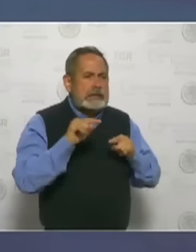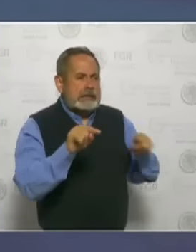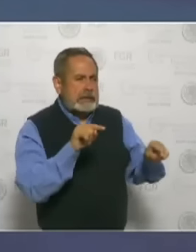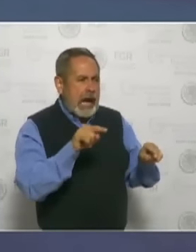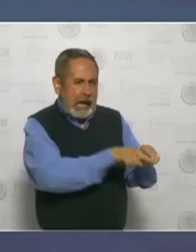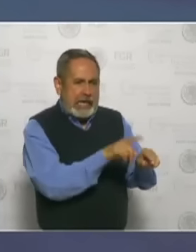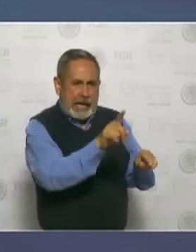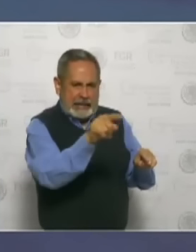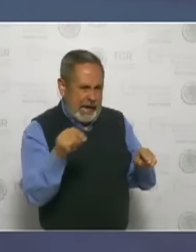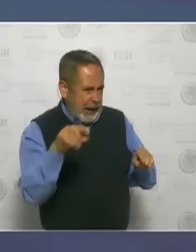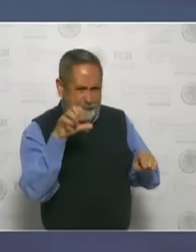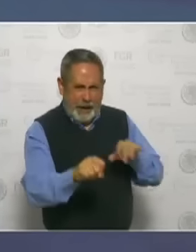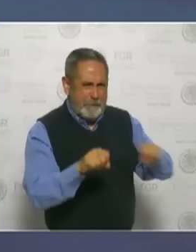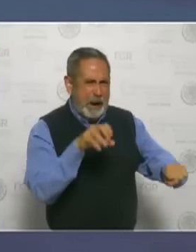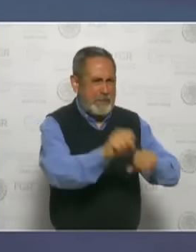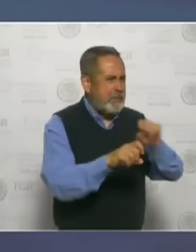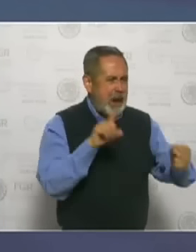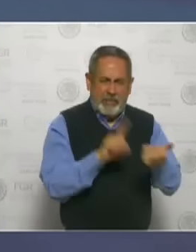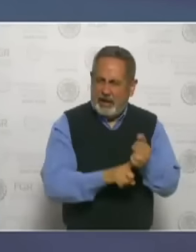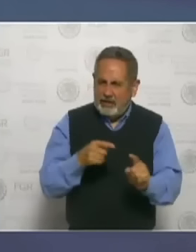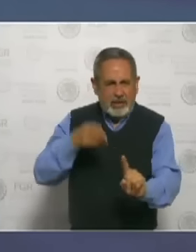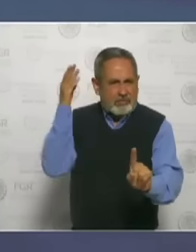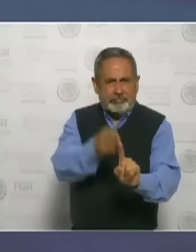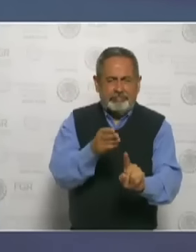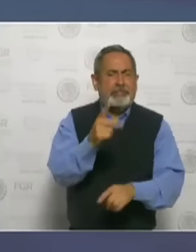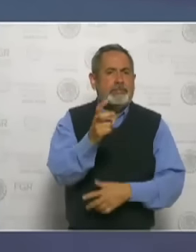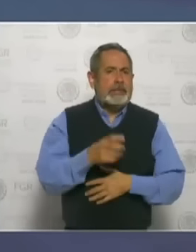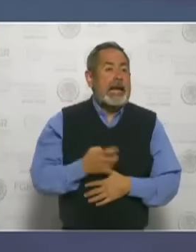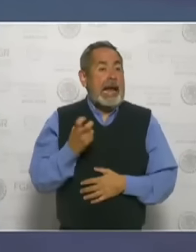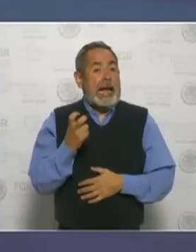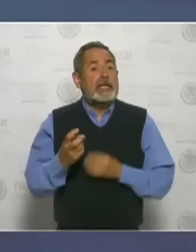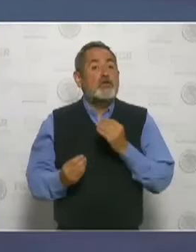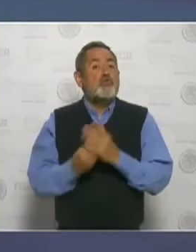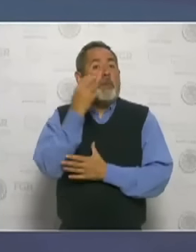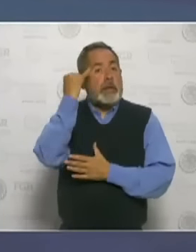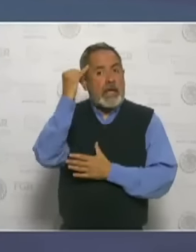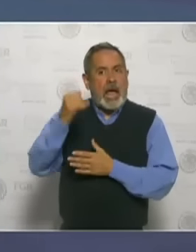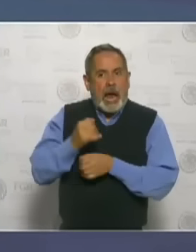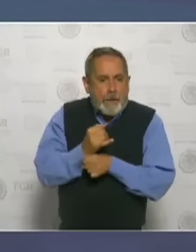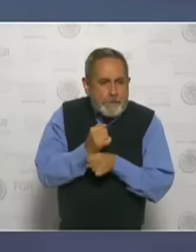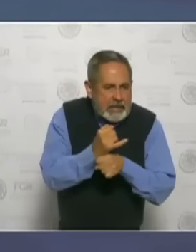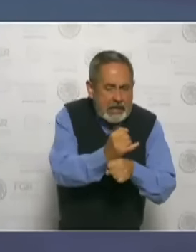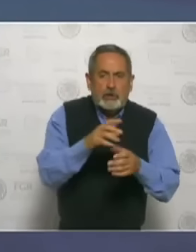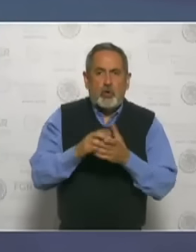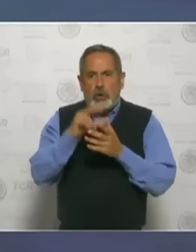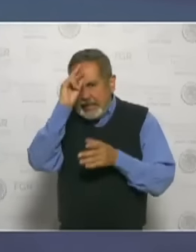ilícitos. El objetivo primordial de este nuevo modelo de investigación e inteligencia es la